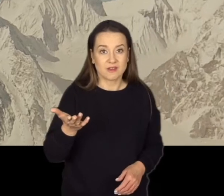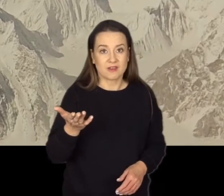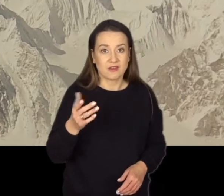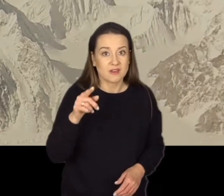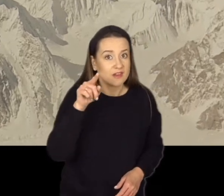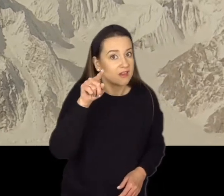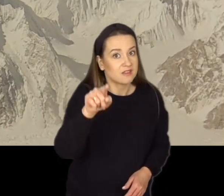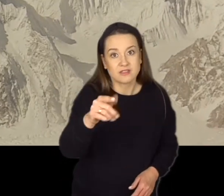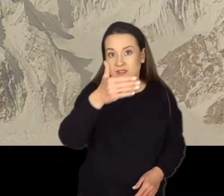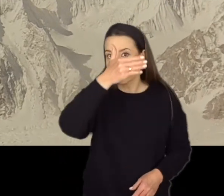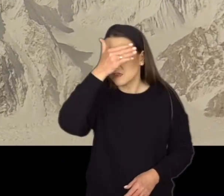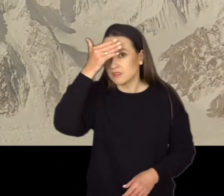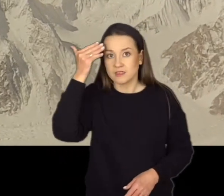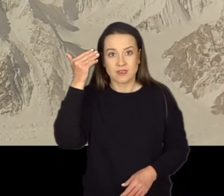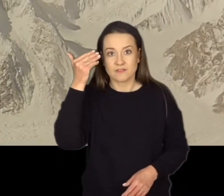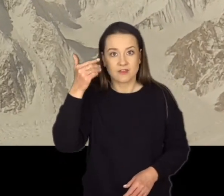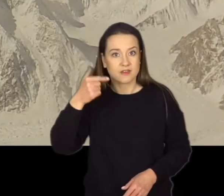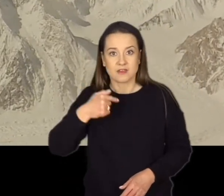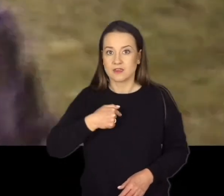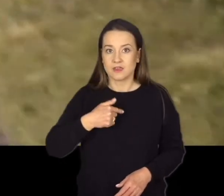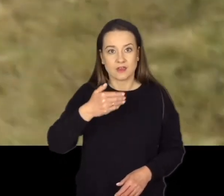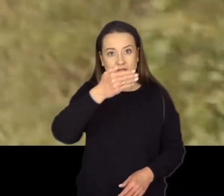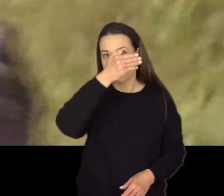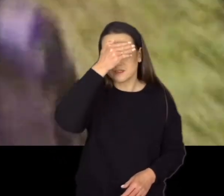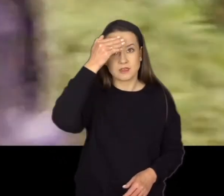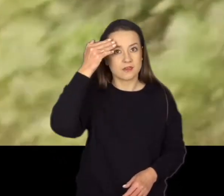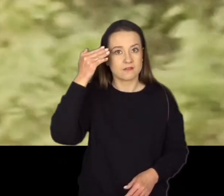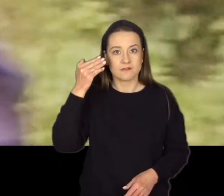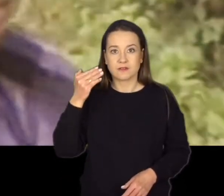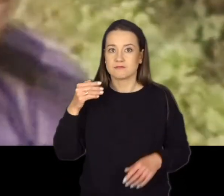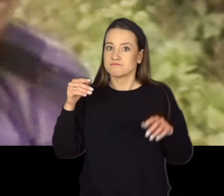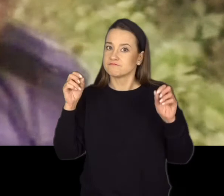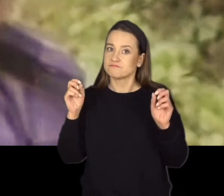Ty nie, ja nie wiem też